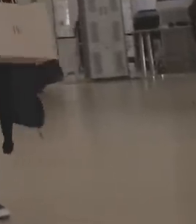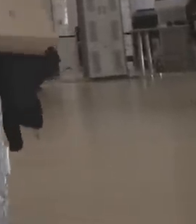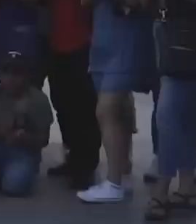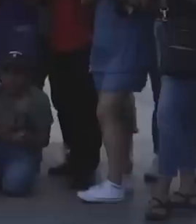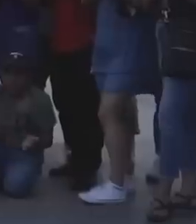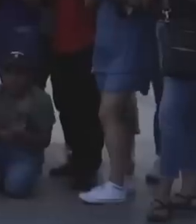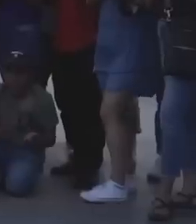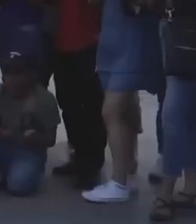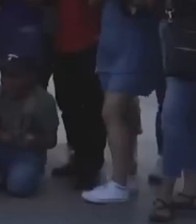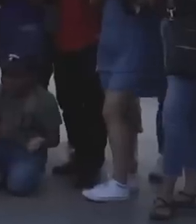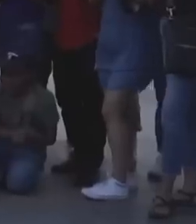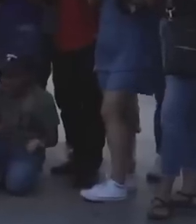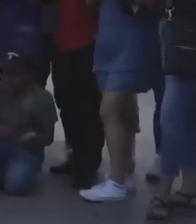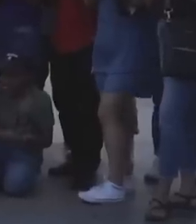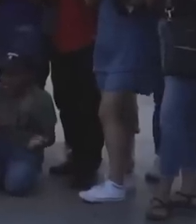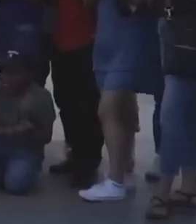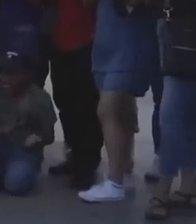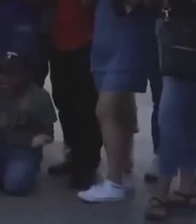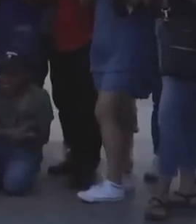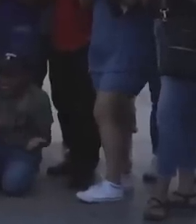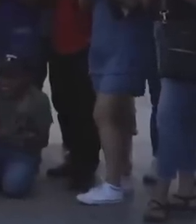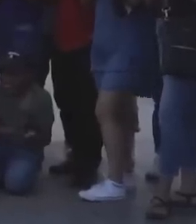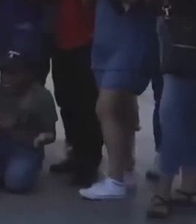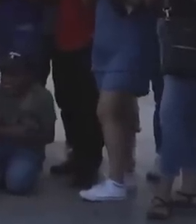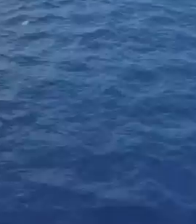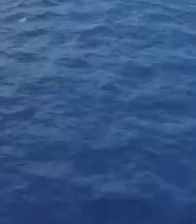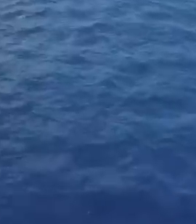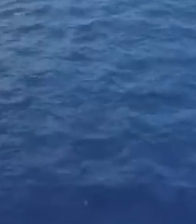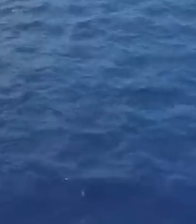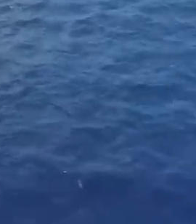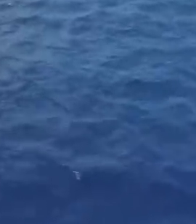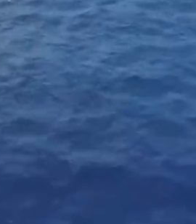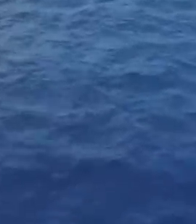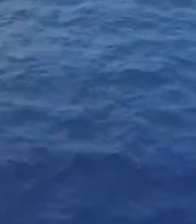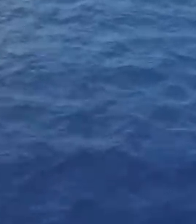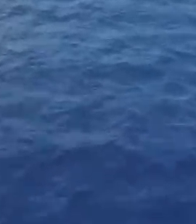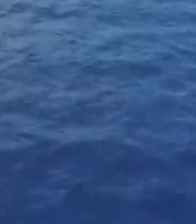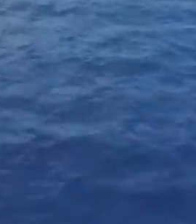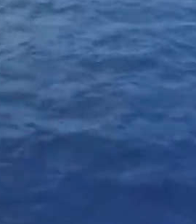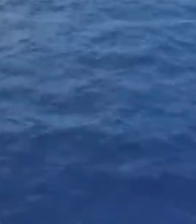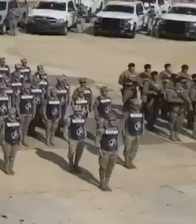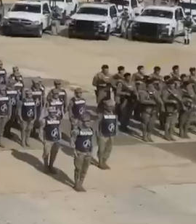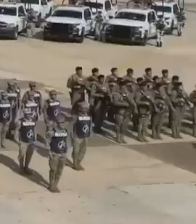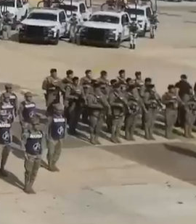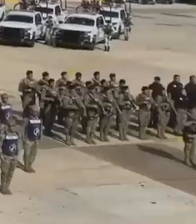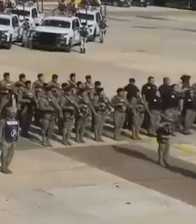porque la seguridad y el bienestar son un derecho de todos sabemos que aún hay mucho por hacer pero